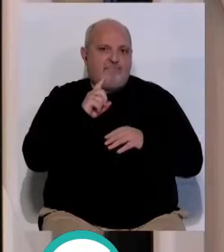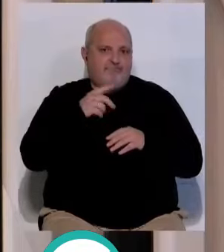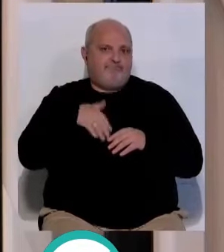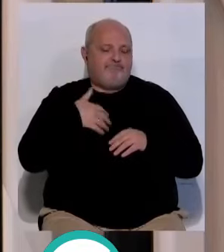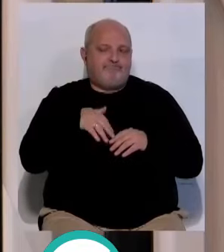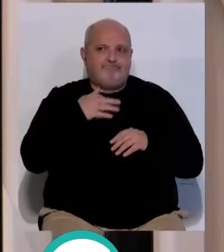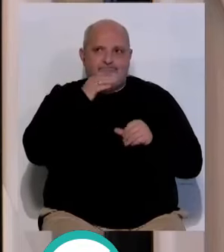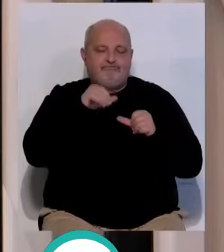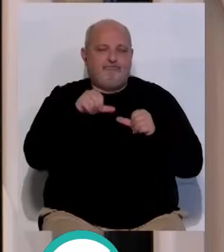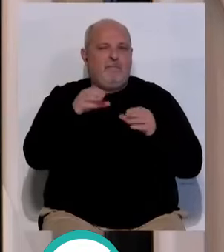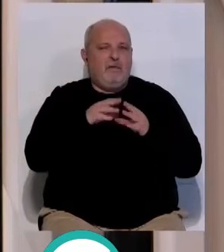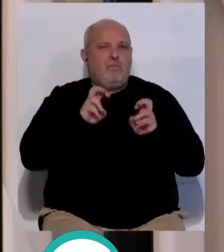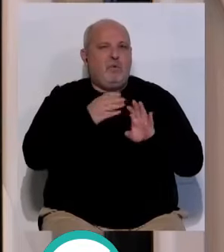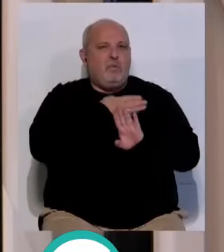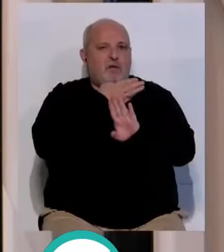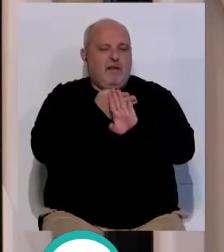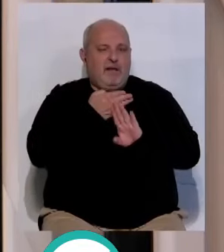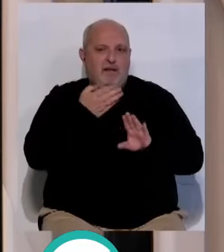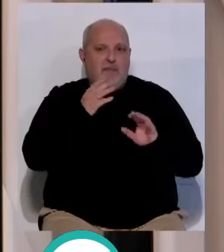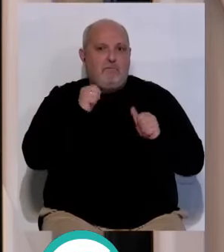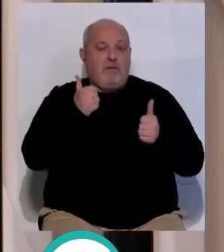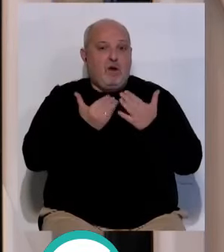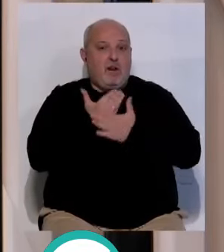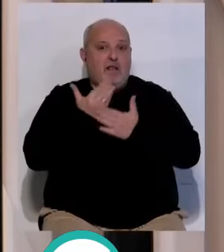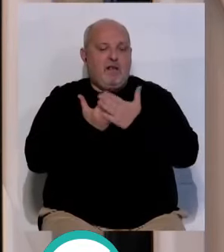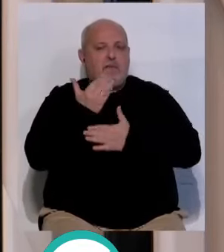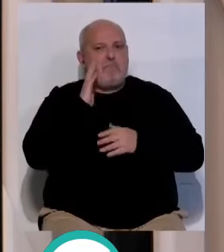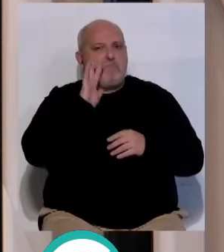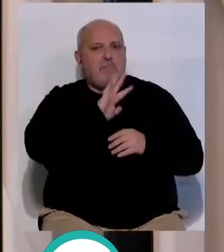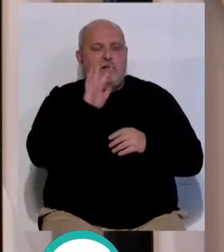nada del equipo que empezó la temporada que en las primeras jornadas parecía que que se iba a salir